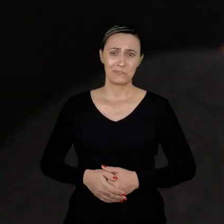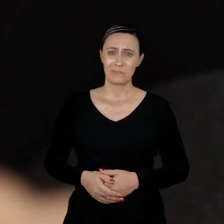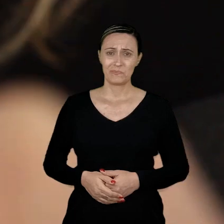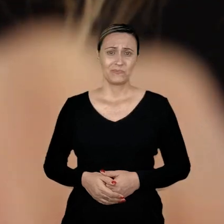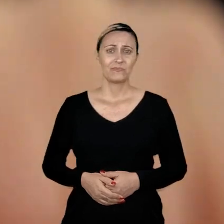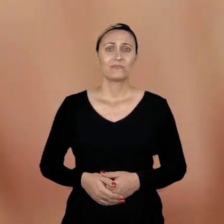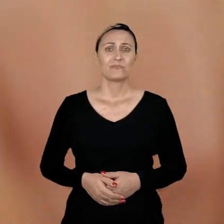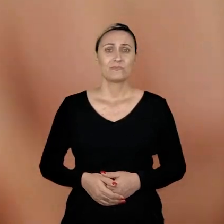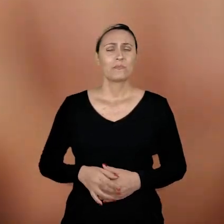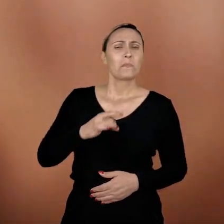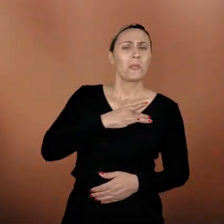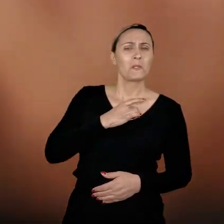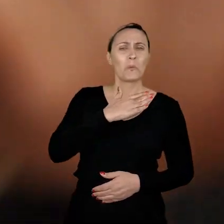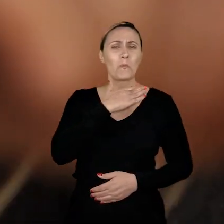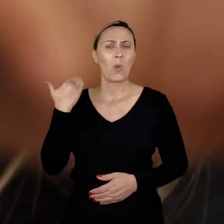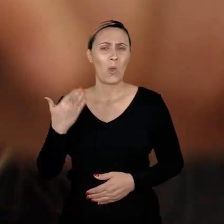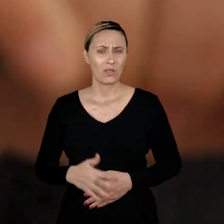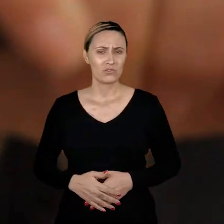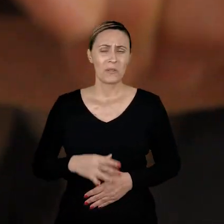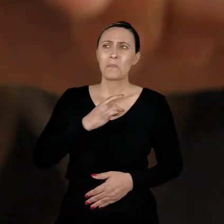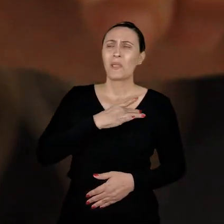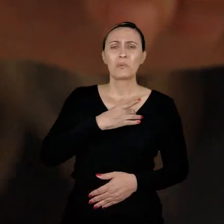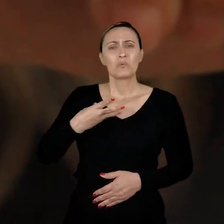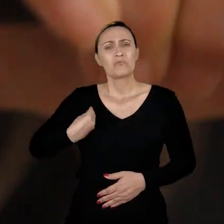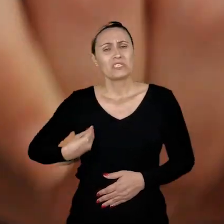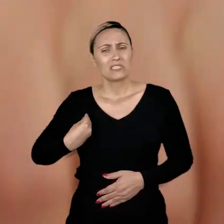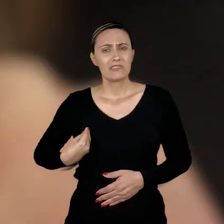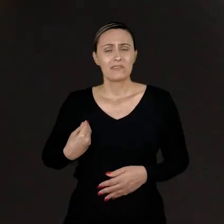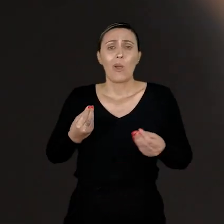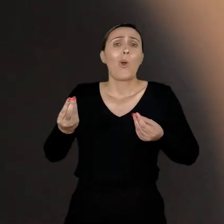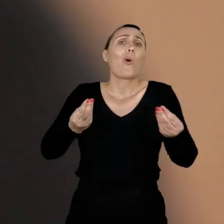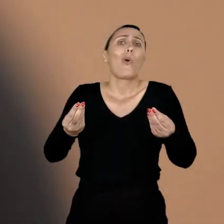O medo de morrer, de viver. Afinal, como seria essa vida?